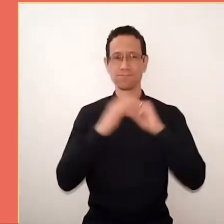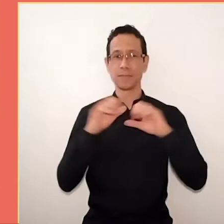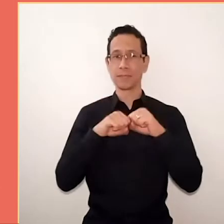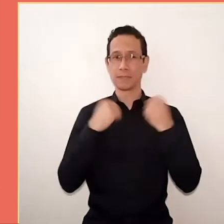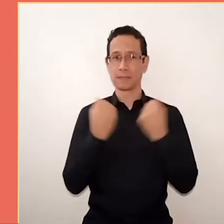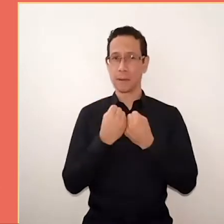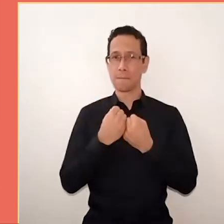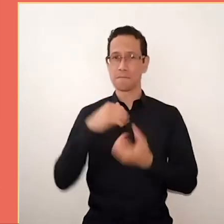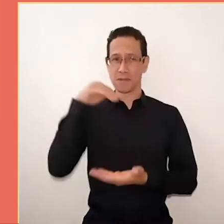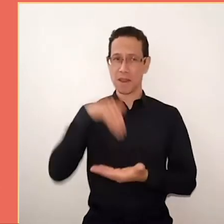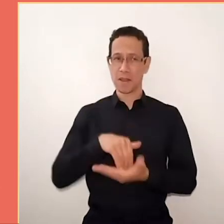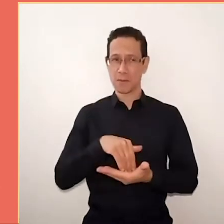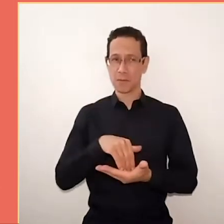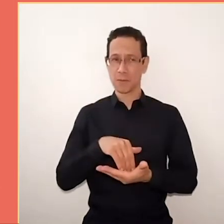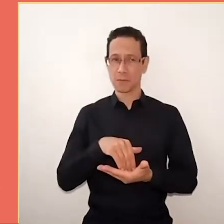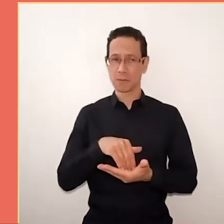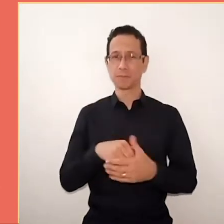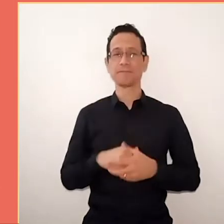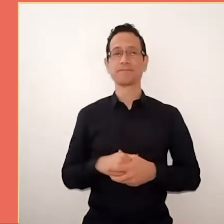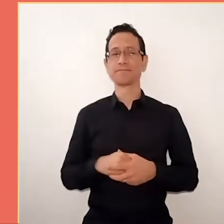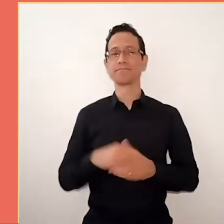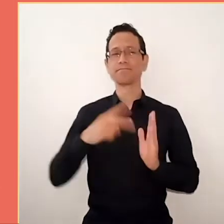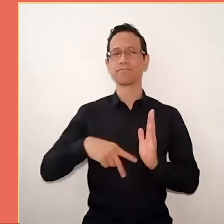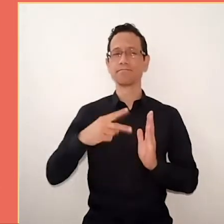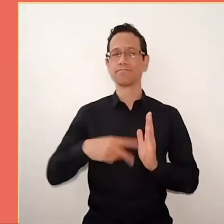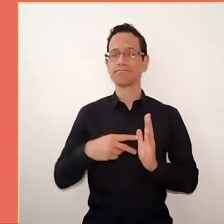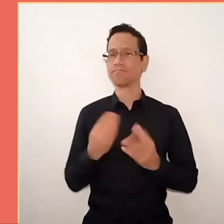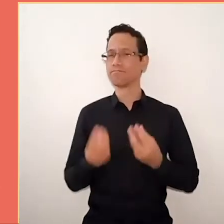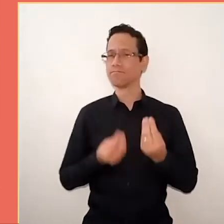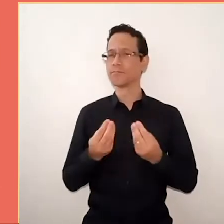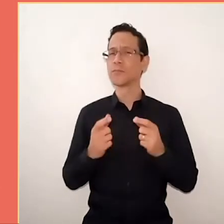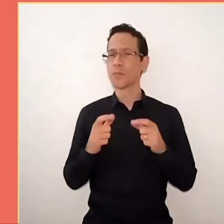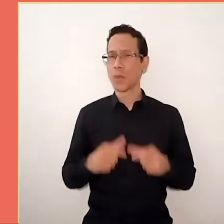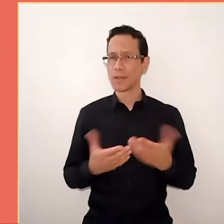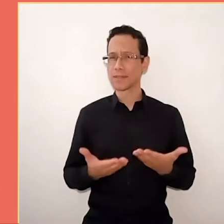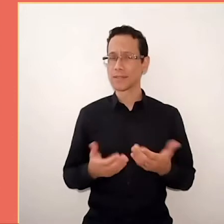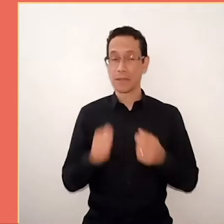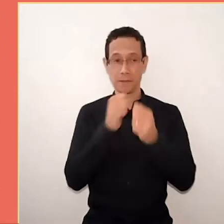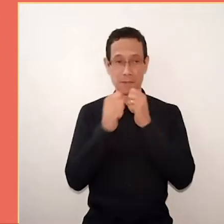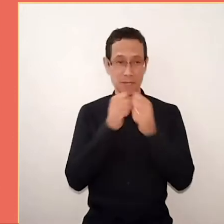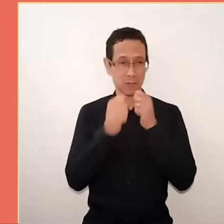Afinal, onde entraria a leitura? Qual o papel dos mediadores na formação